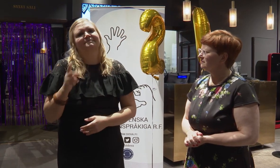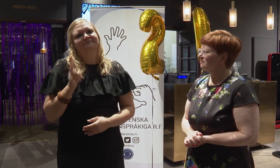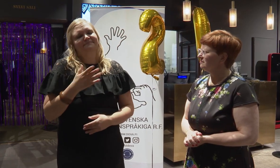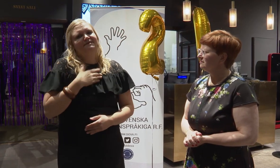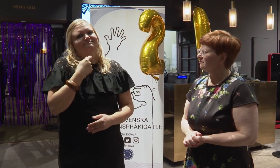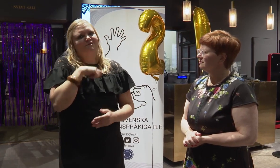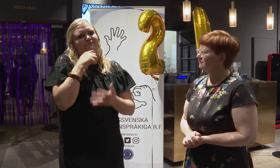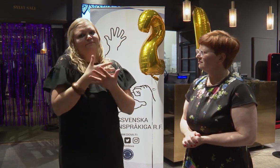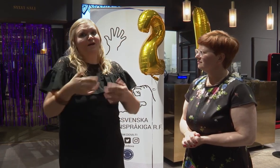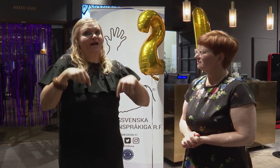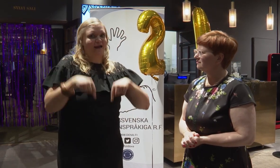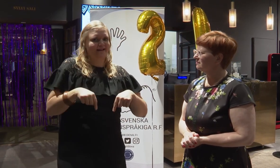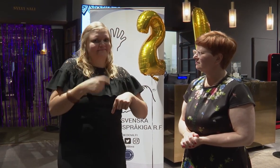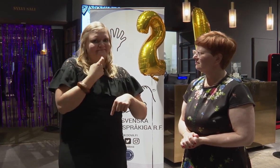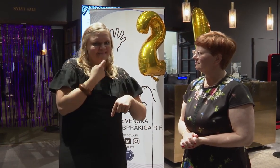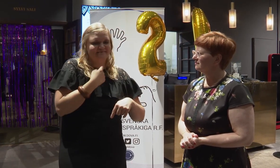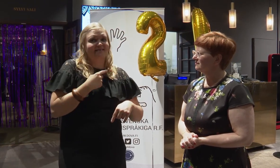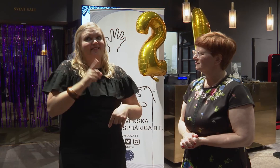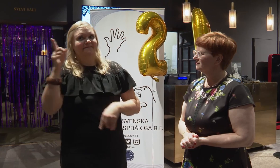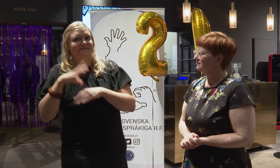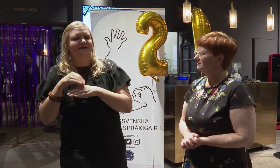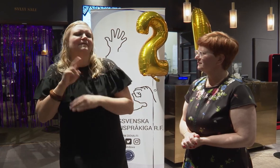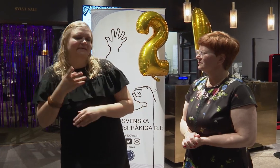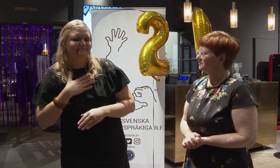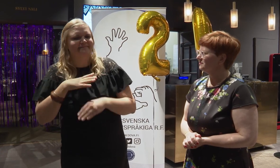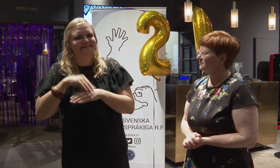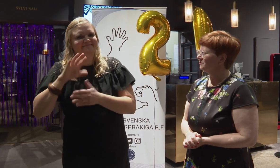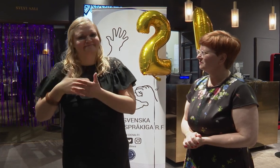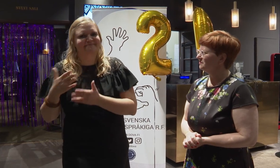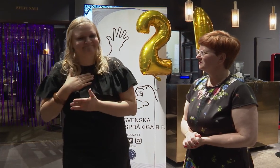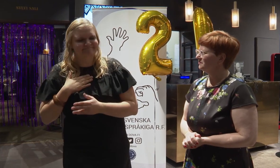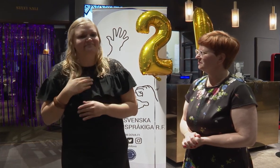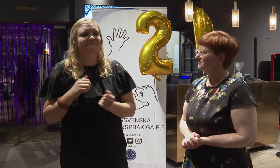ja nyt siitä on tullut uusi äidinkieleni täällä Suomessa.